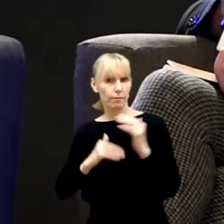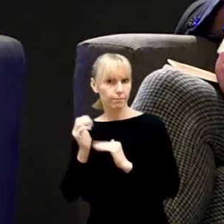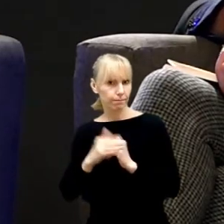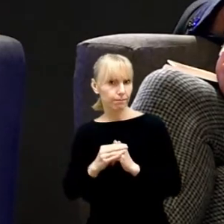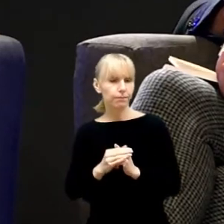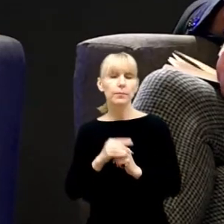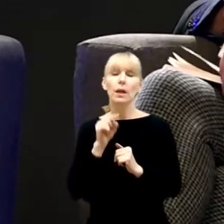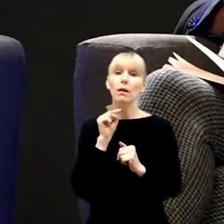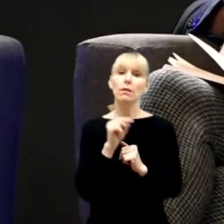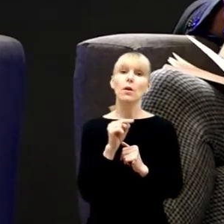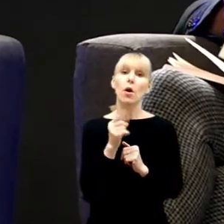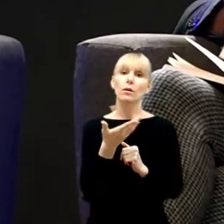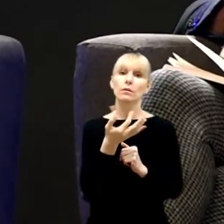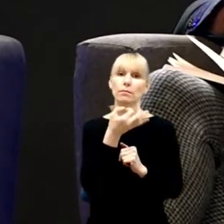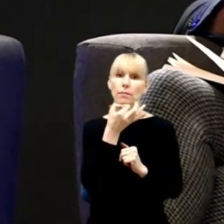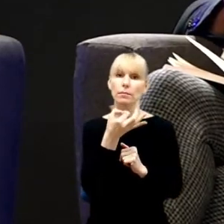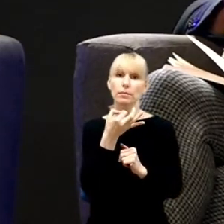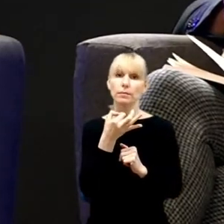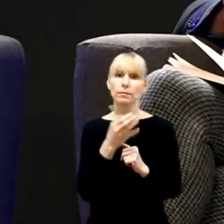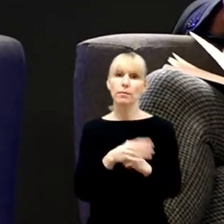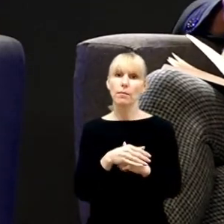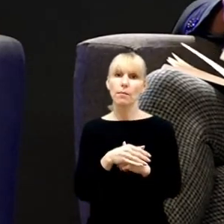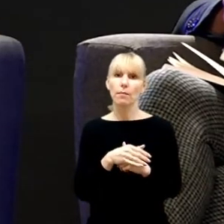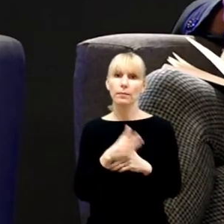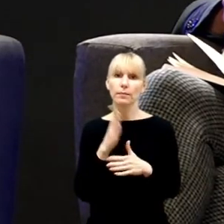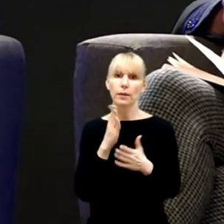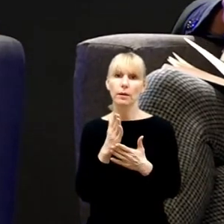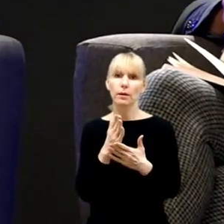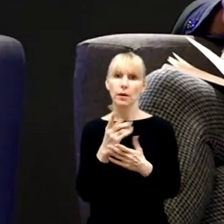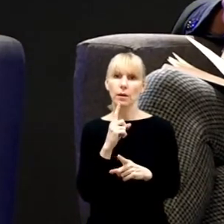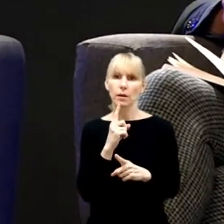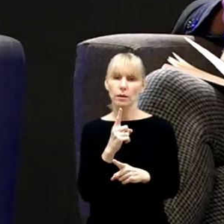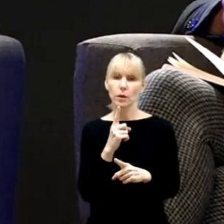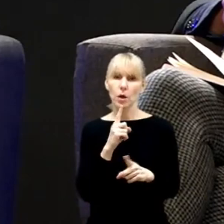klamrą pomiędzy tym, o czym rozmawialiśmy przedtem, a tym, o czym będziemy